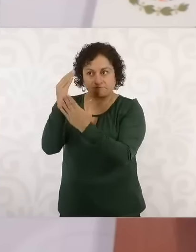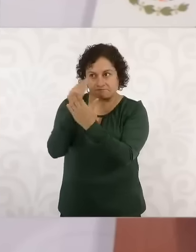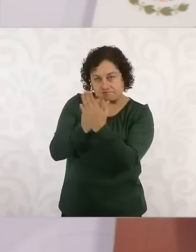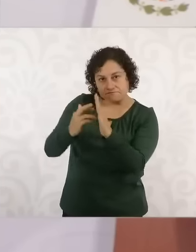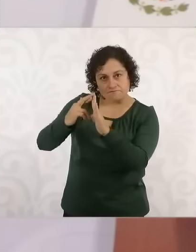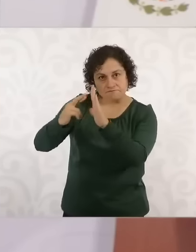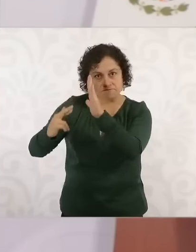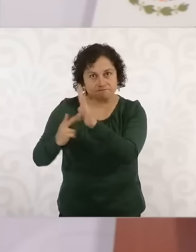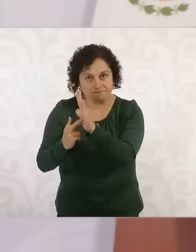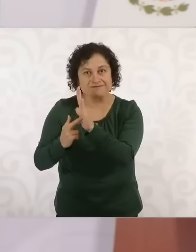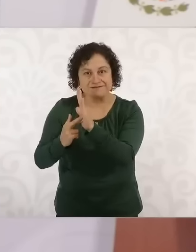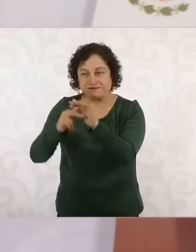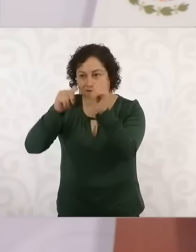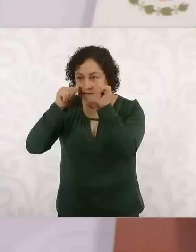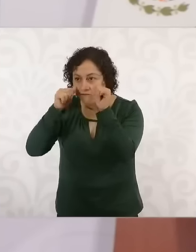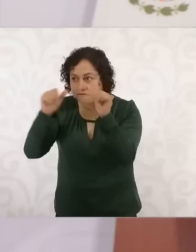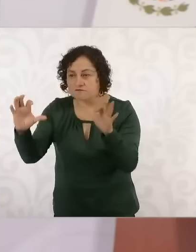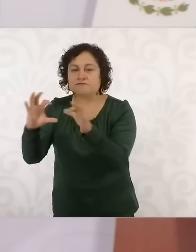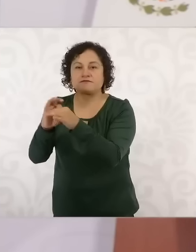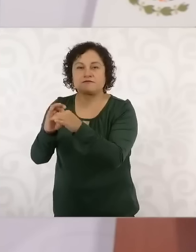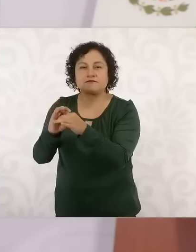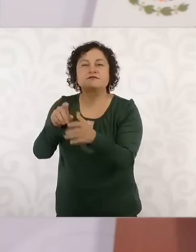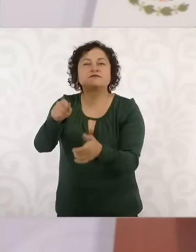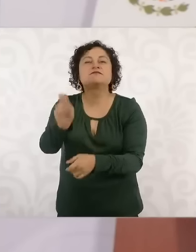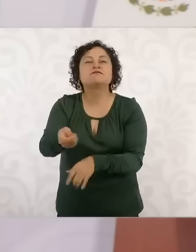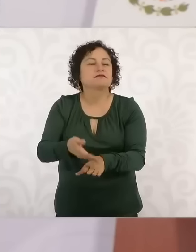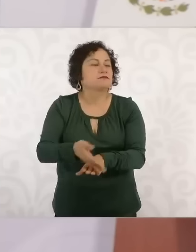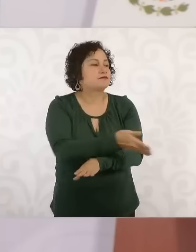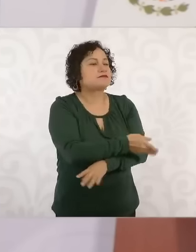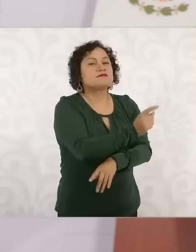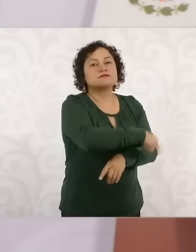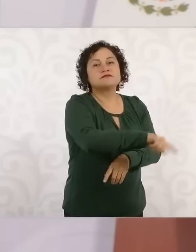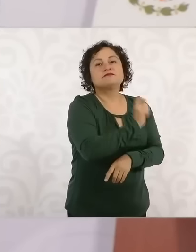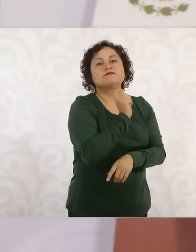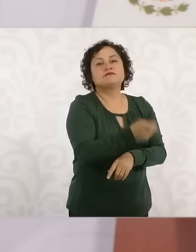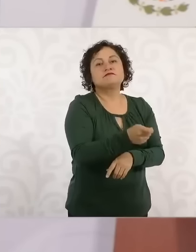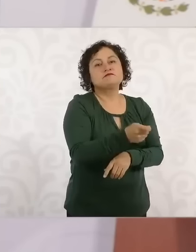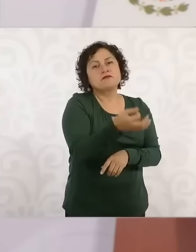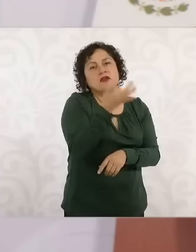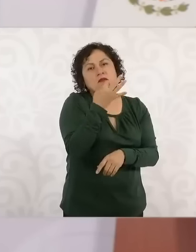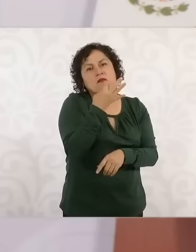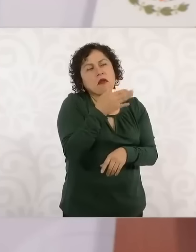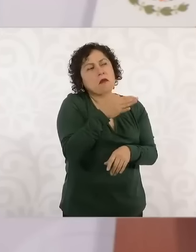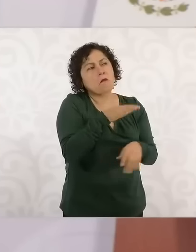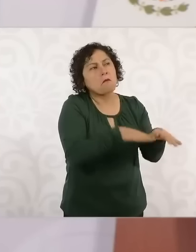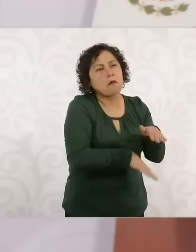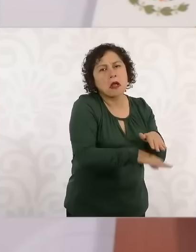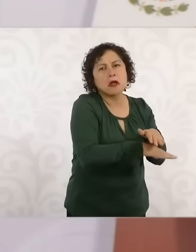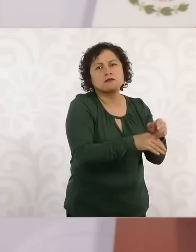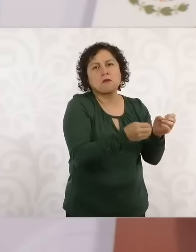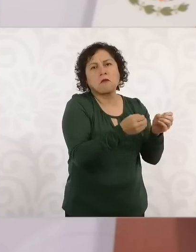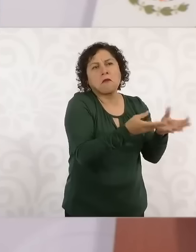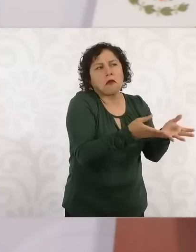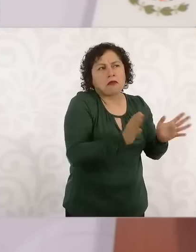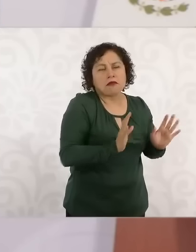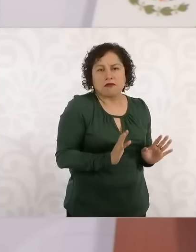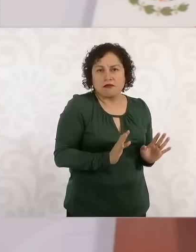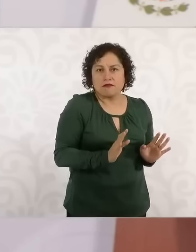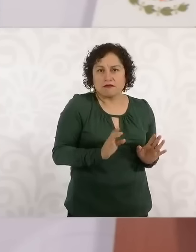te daban un grupo de medicamentos básicos, lo demás no estaba incluido en el seguro popular.